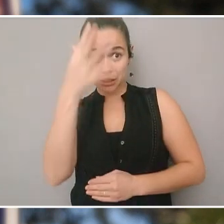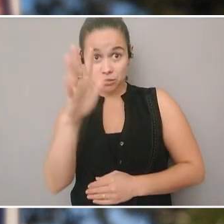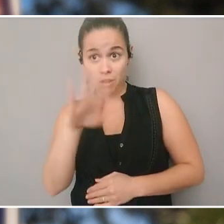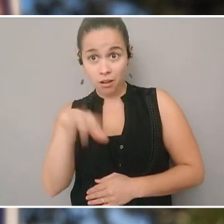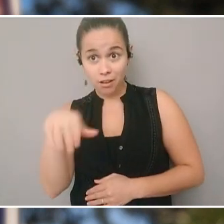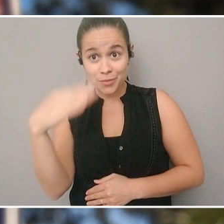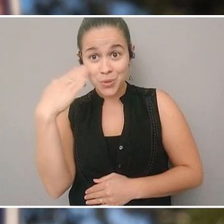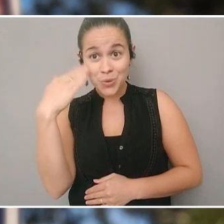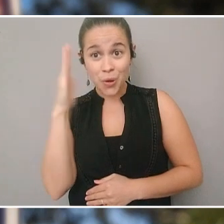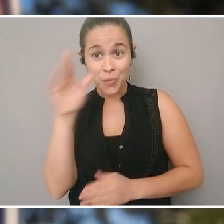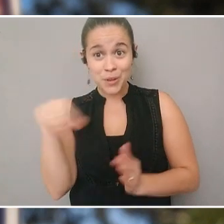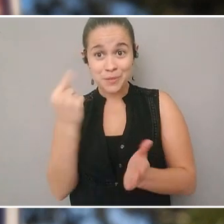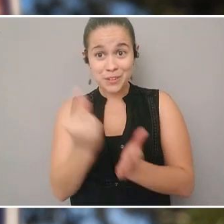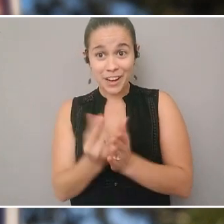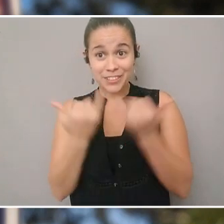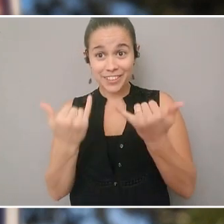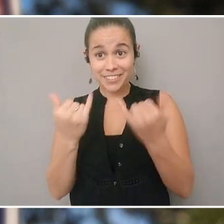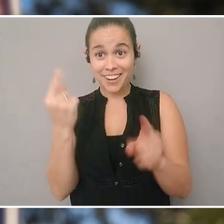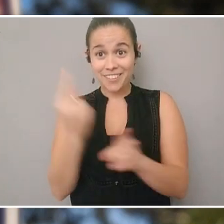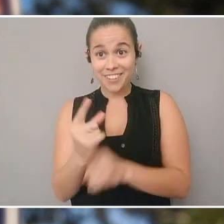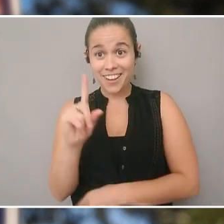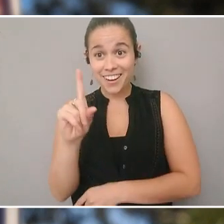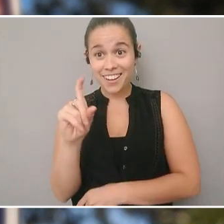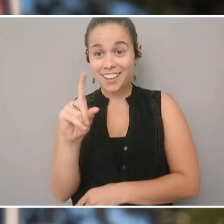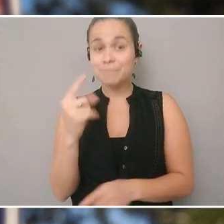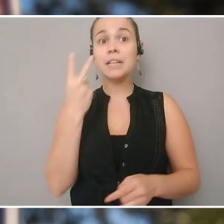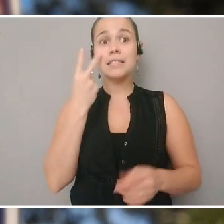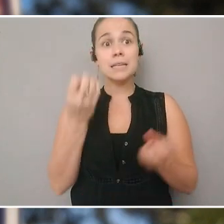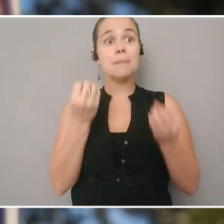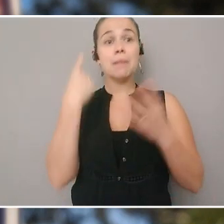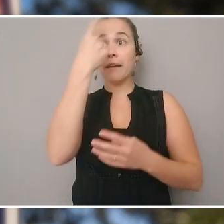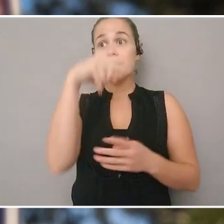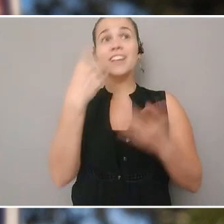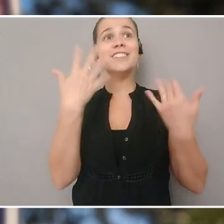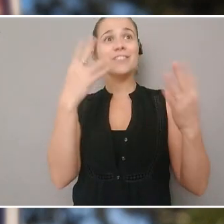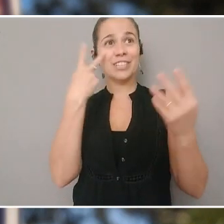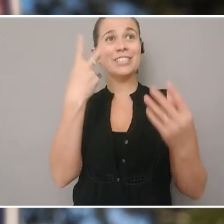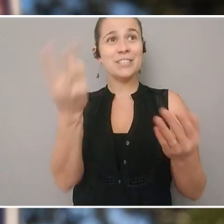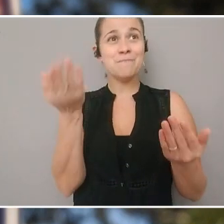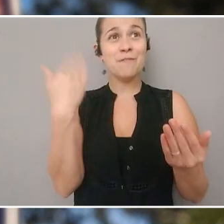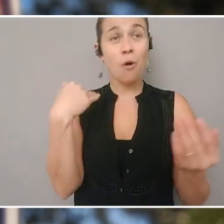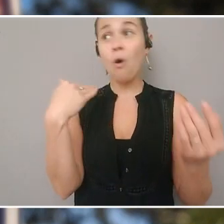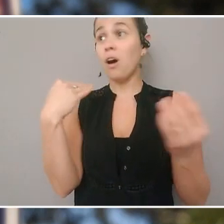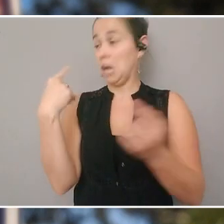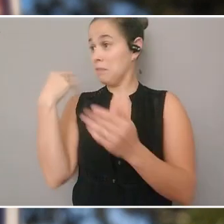ahora mismo. Veo muchas caras familiares